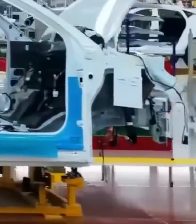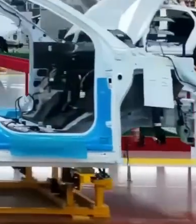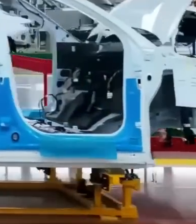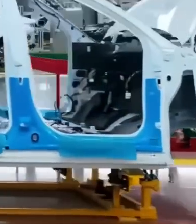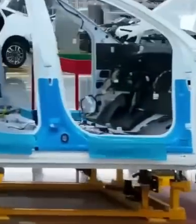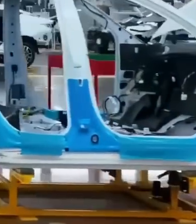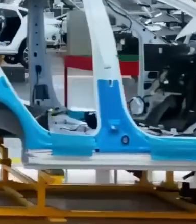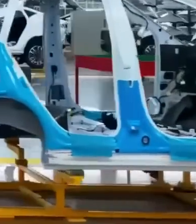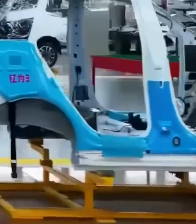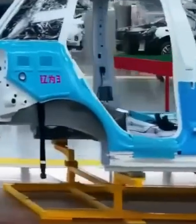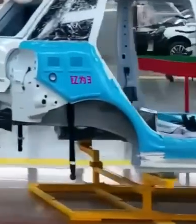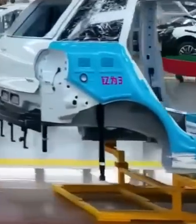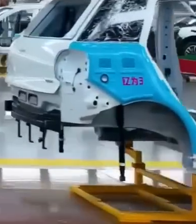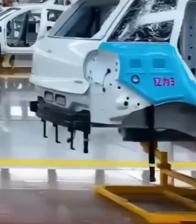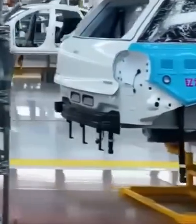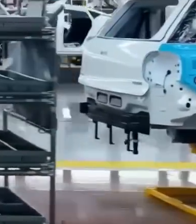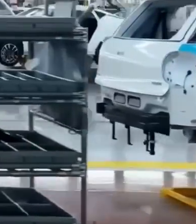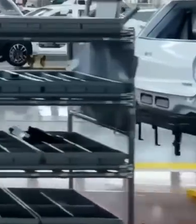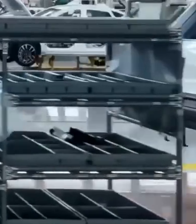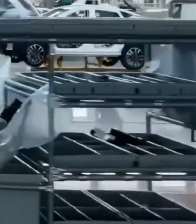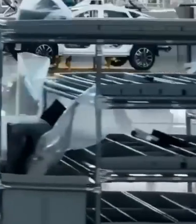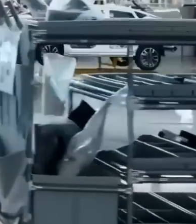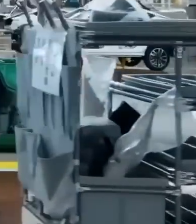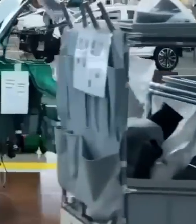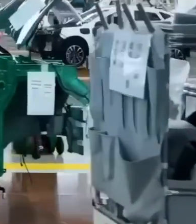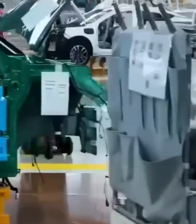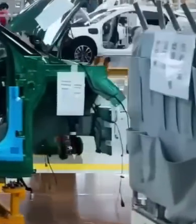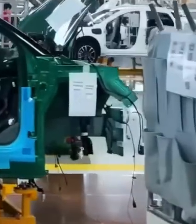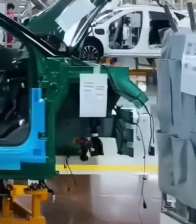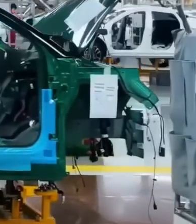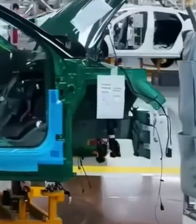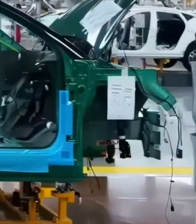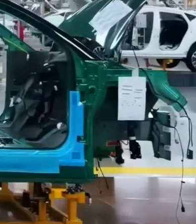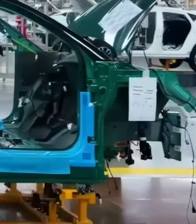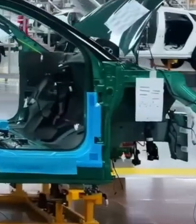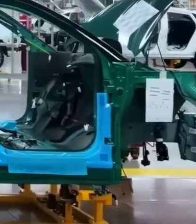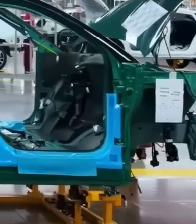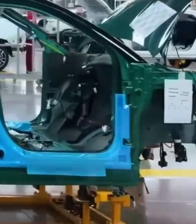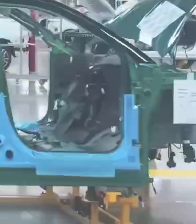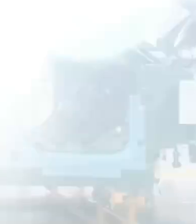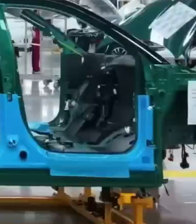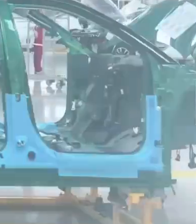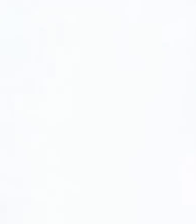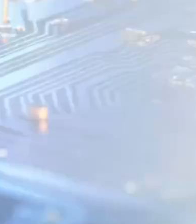Automotriz y tecnológica con la llegada de olinia y la creación de una nueva fábrica de